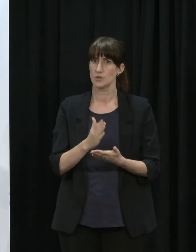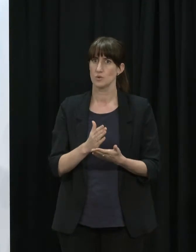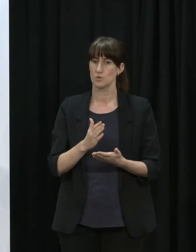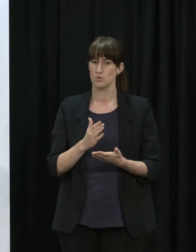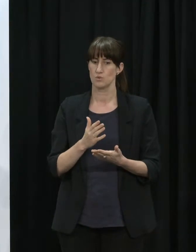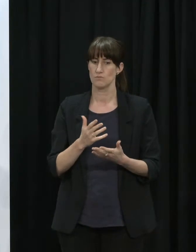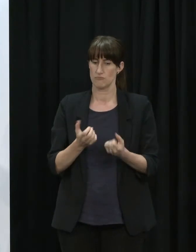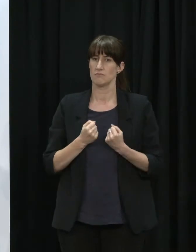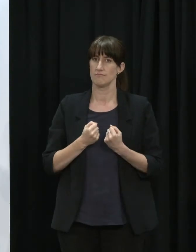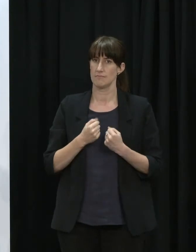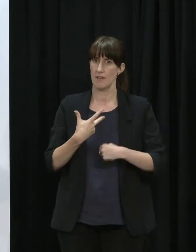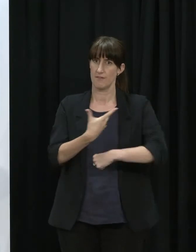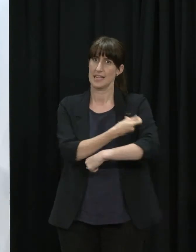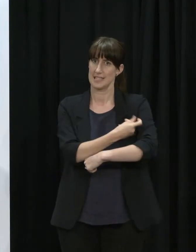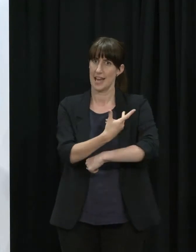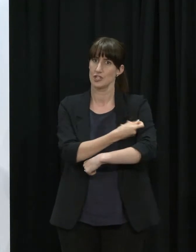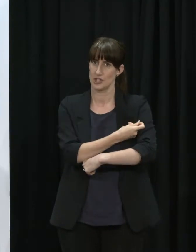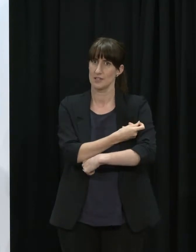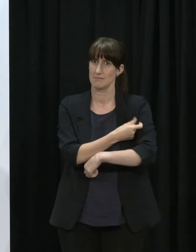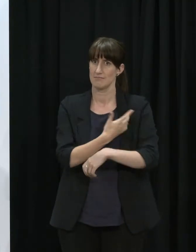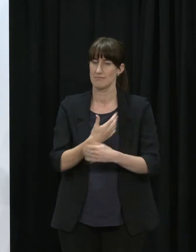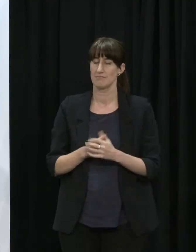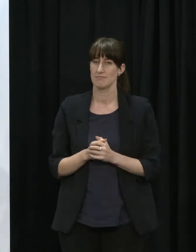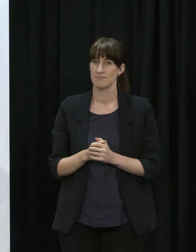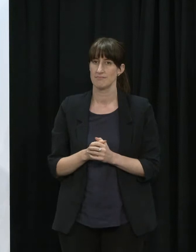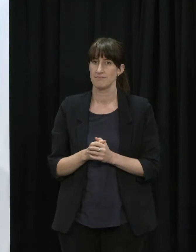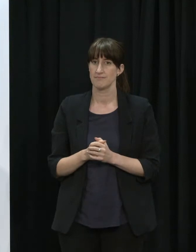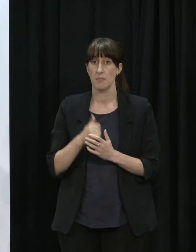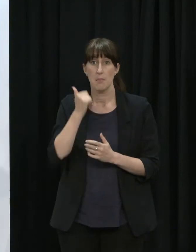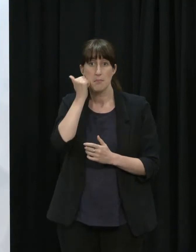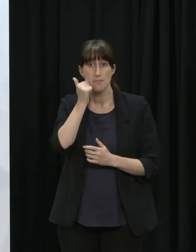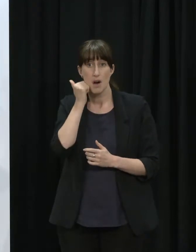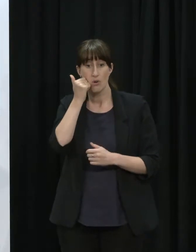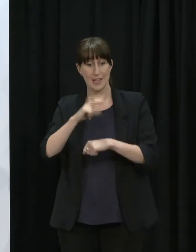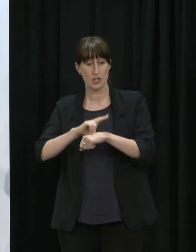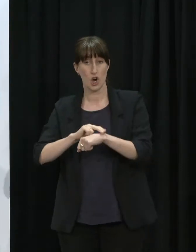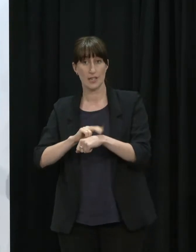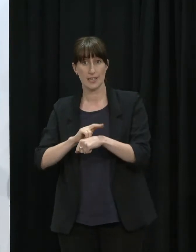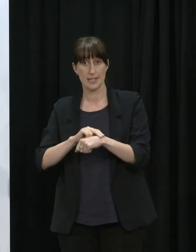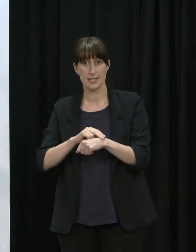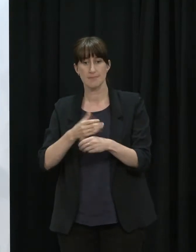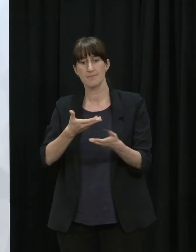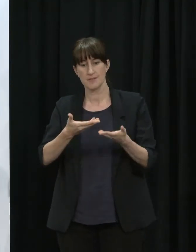tiakina. COVID-19 me te whai